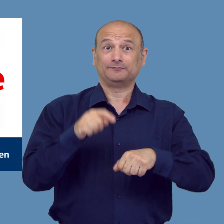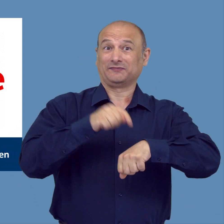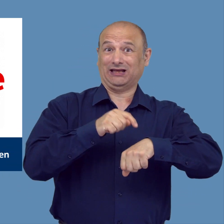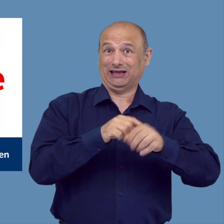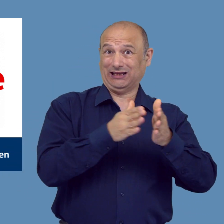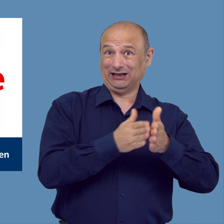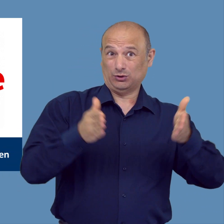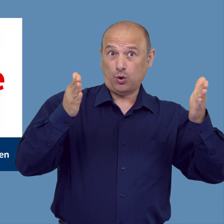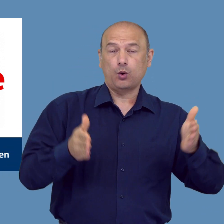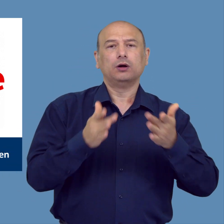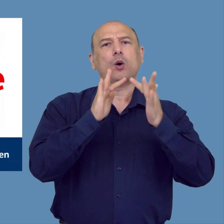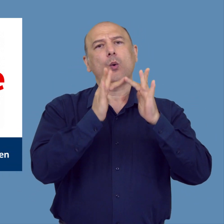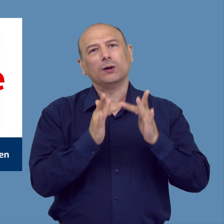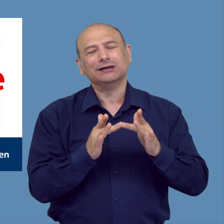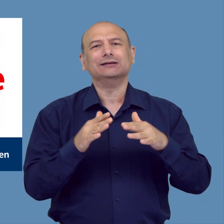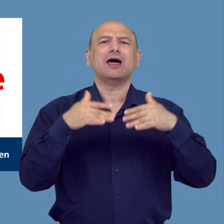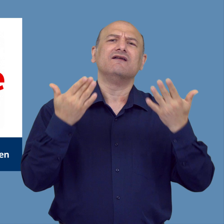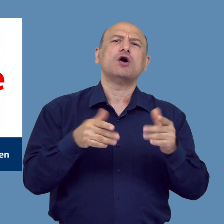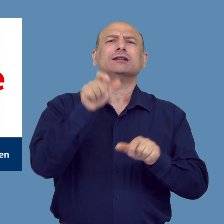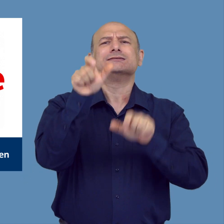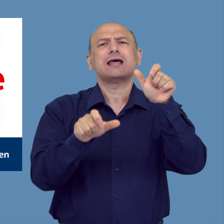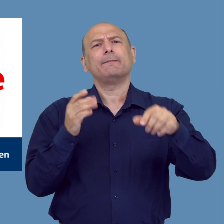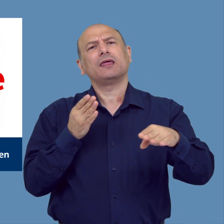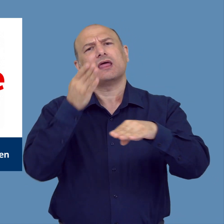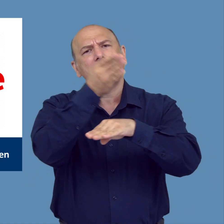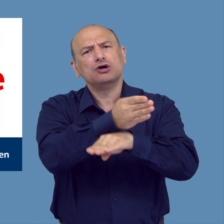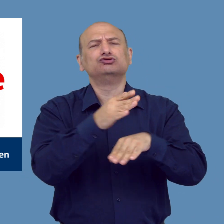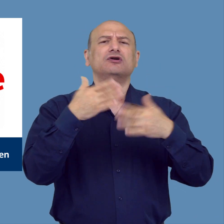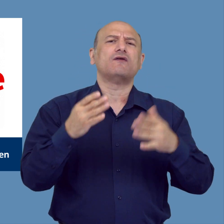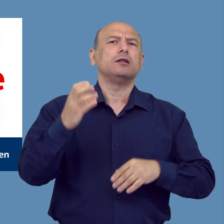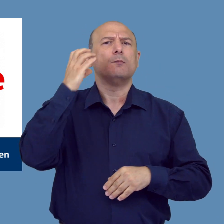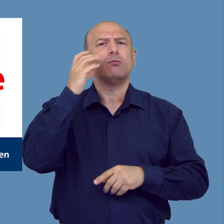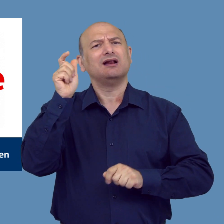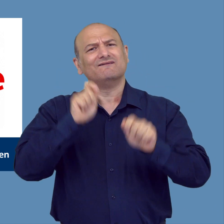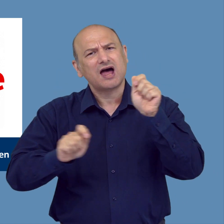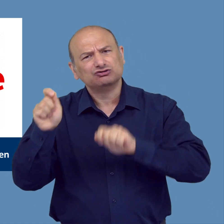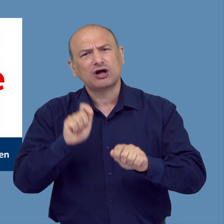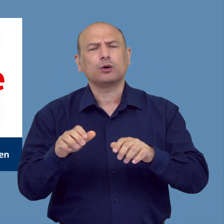Az átállás alatt az online és személyes ügyintézés, értékesítés, valamint egyes speciális szolgáltatások